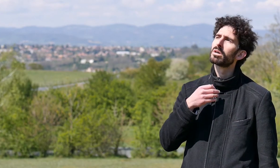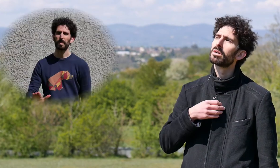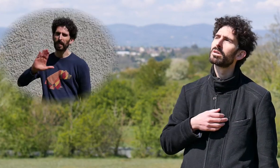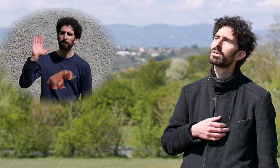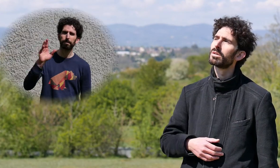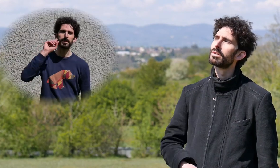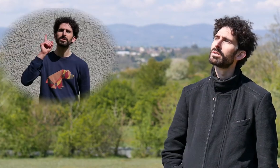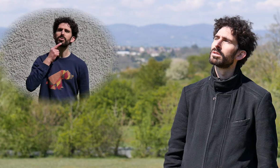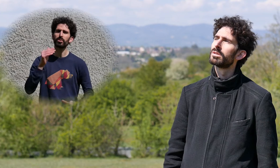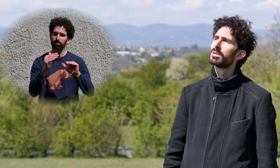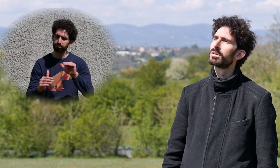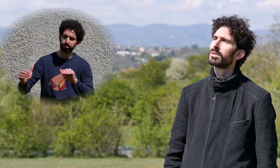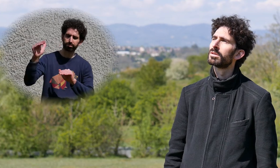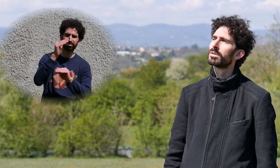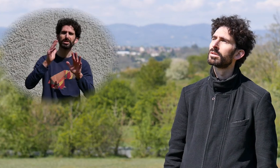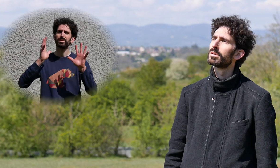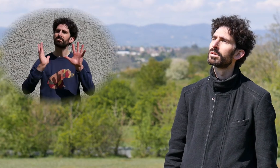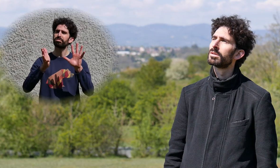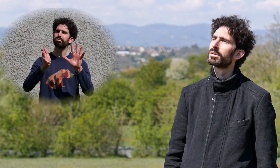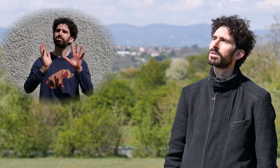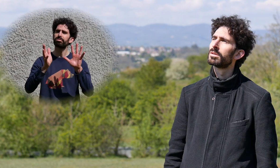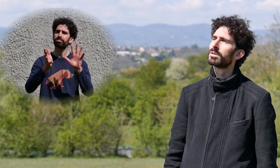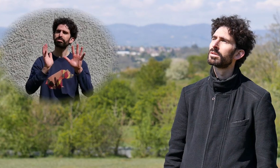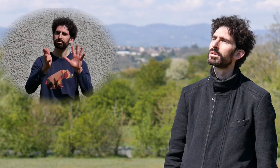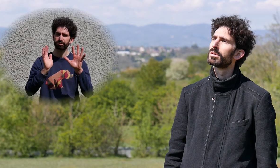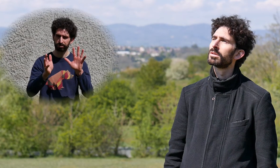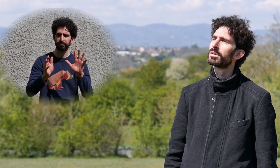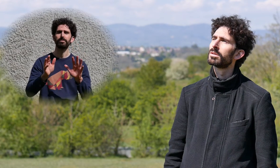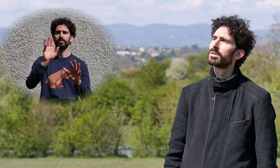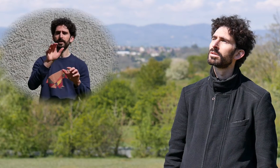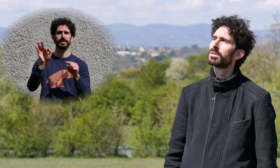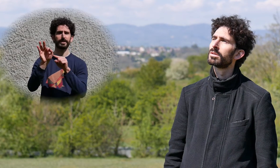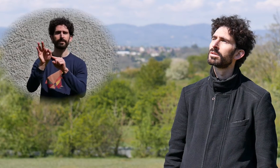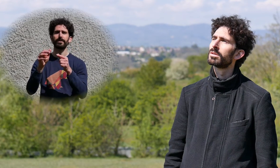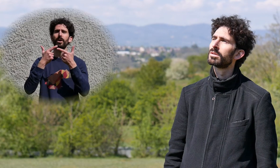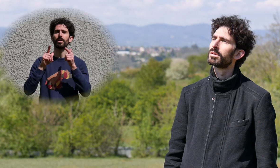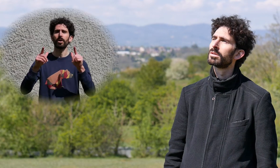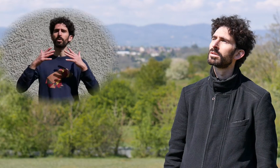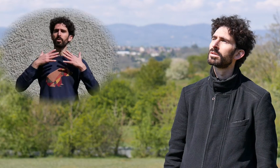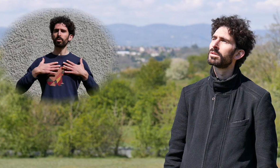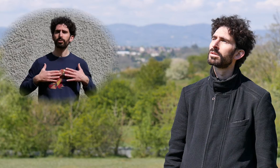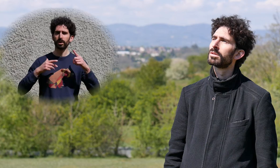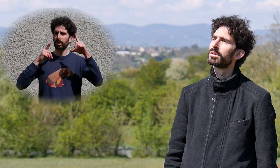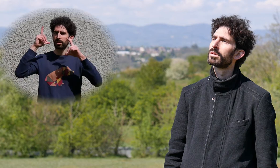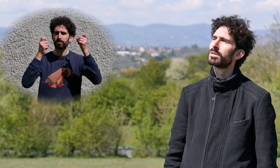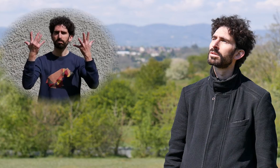* Chez les sourds signant depuis petit, * * la LSF est une langue corporelle, expressive*